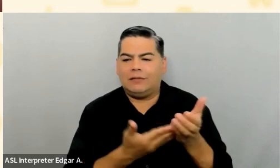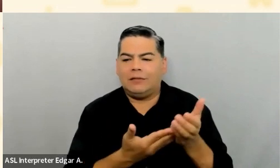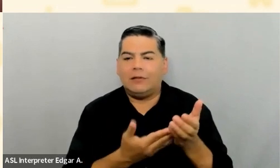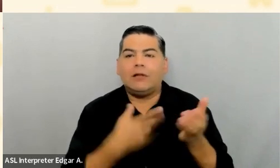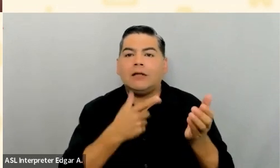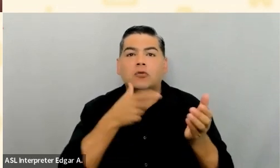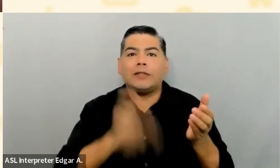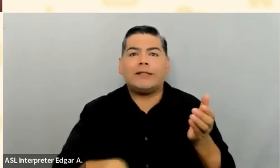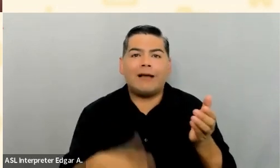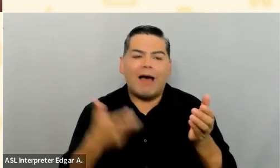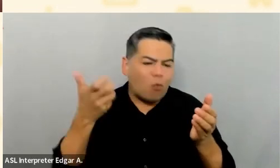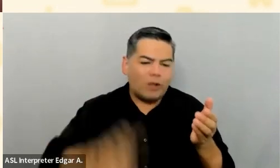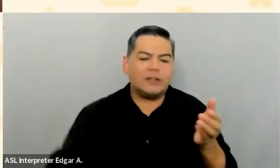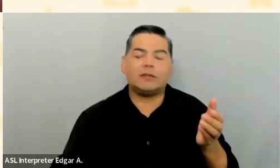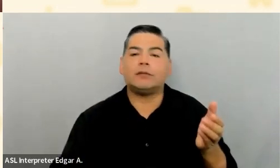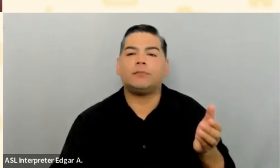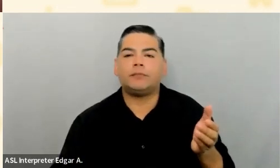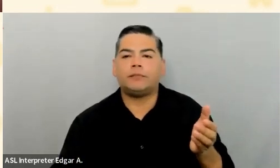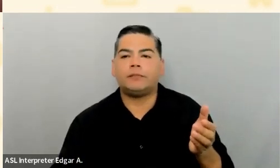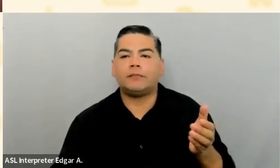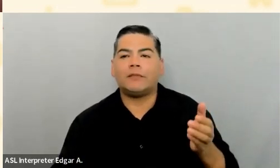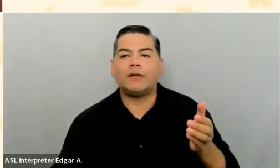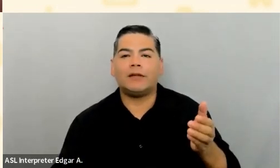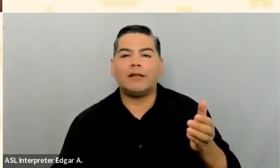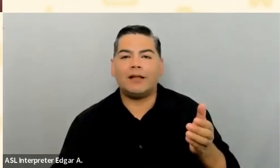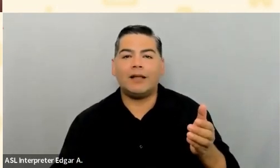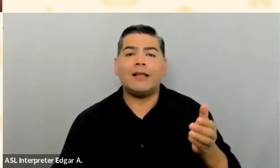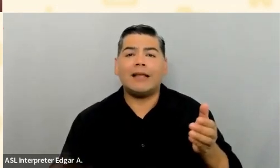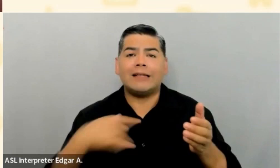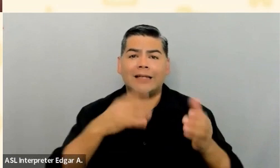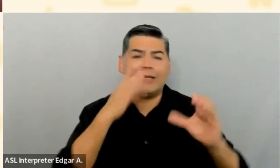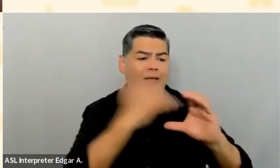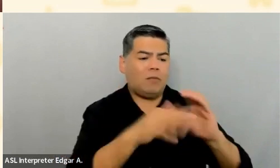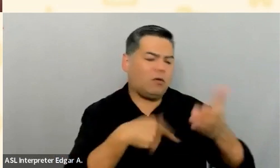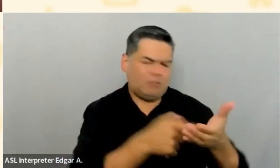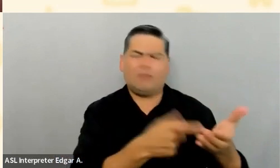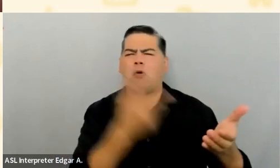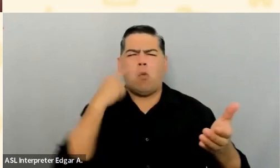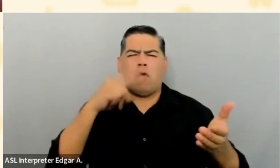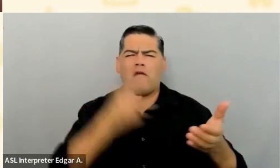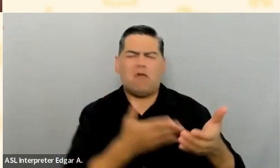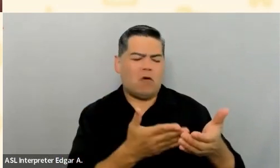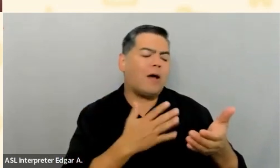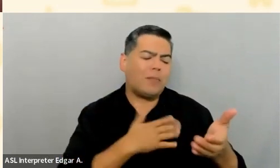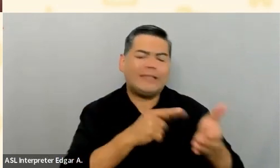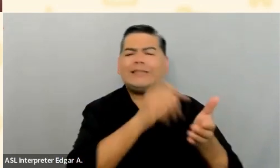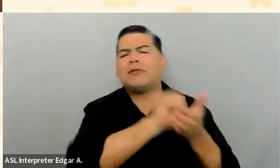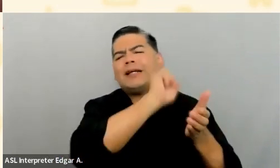No lo quiero. Vete. Y les envié un correo electrónico. No obtuve respuesta. Solo diciendo, por favor quítelo , no va a funcionar.